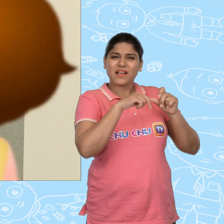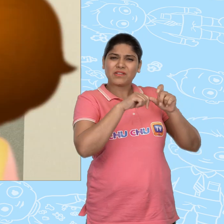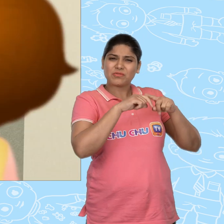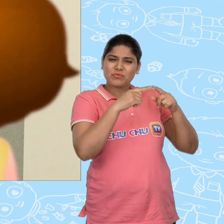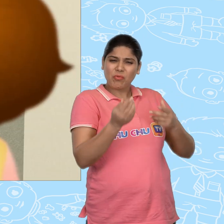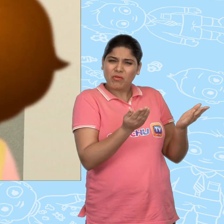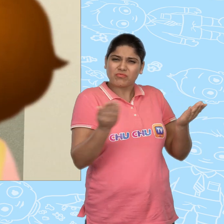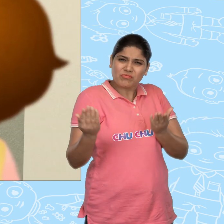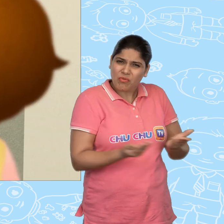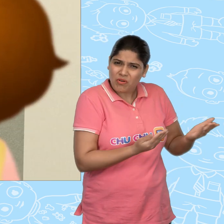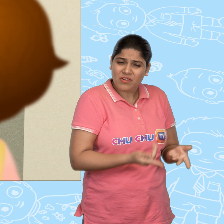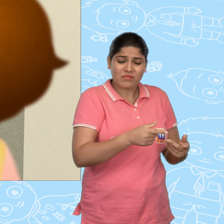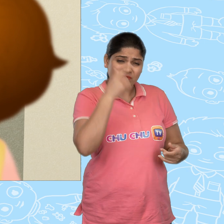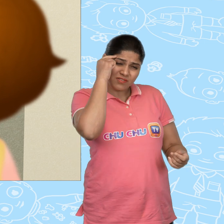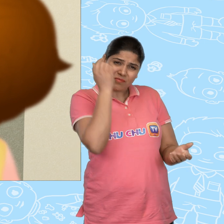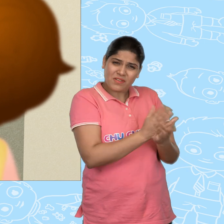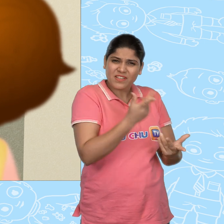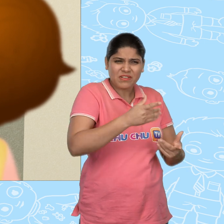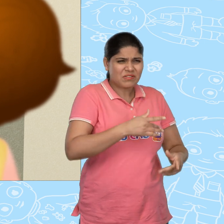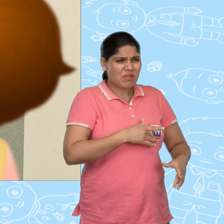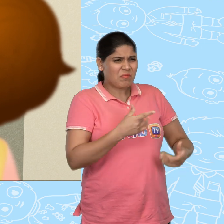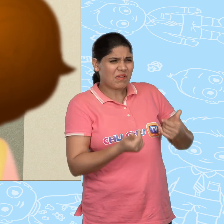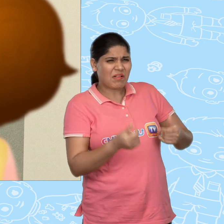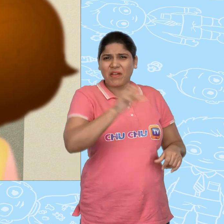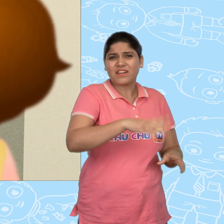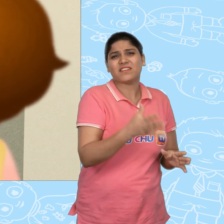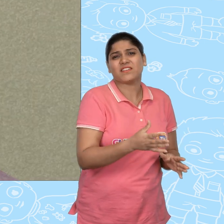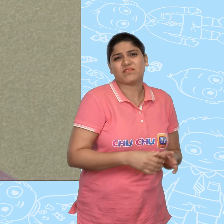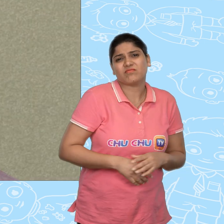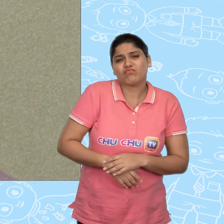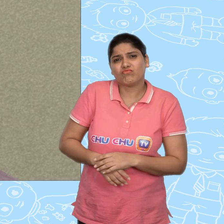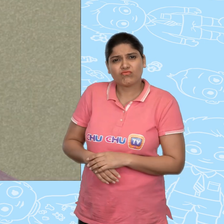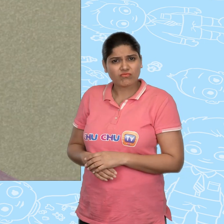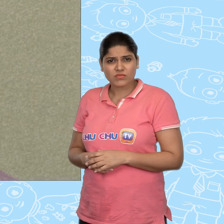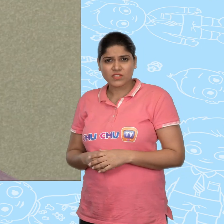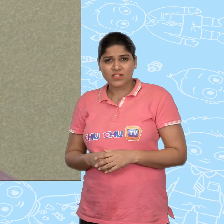नन्हे टाकू बहुत छोटा है. मुझे भरोसा है उसे बुरा नहीं लगेगा. नहीं